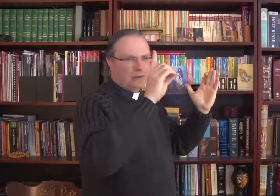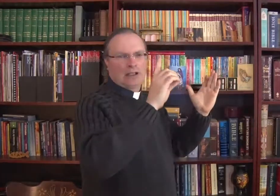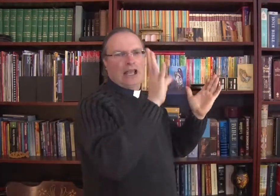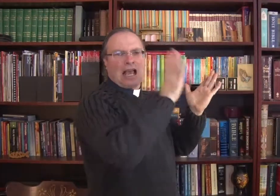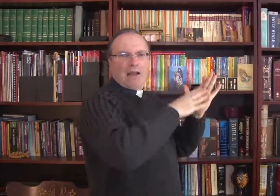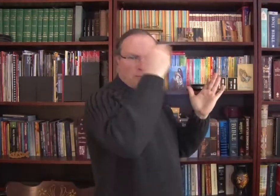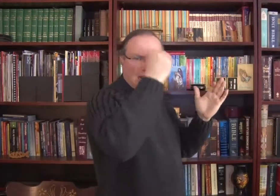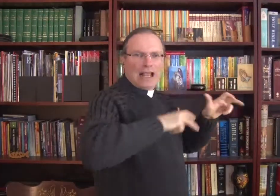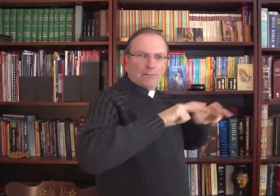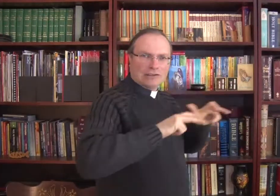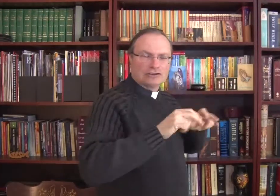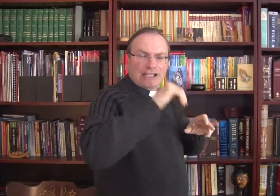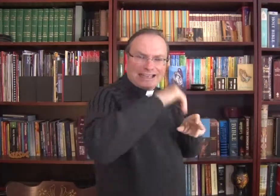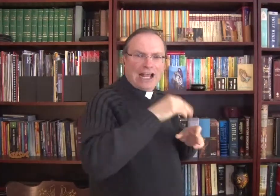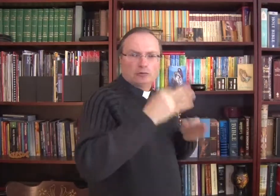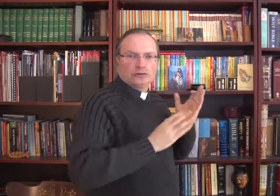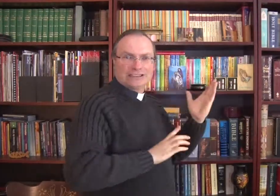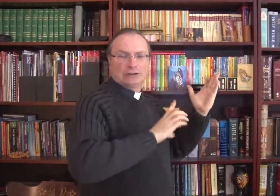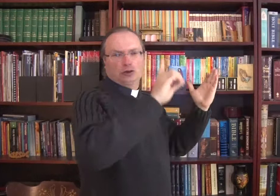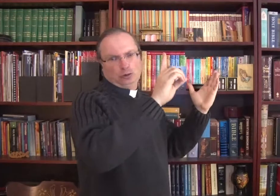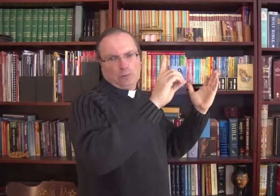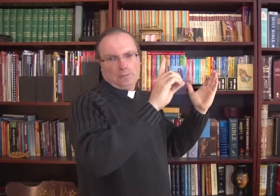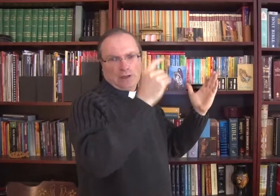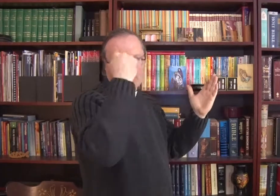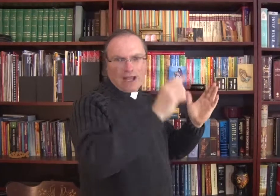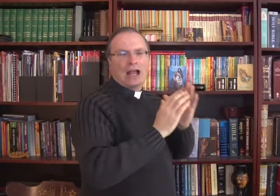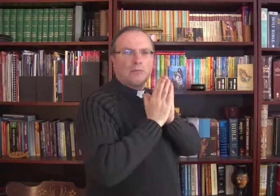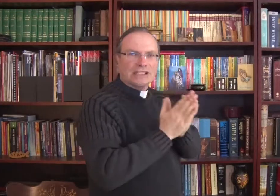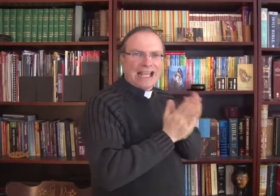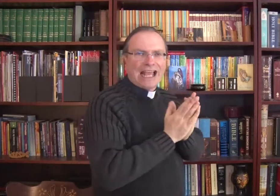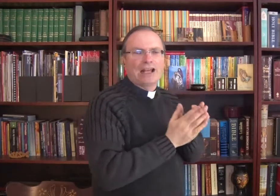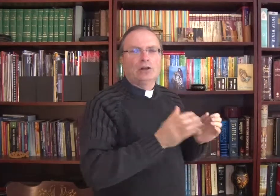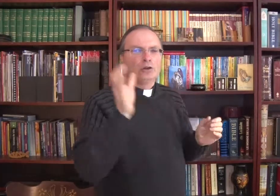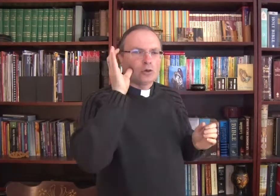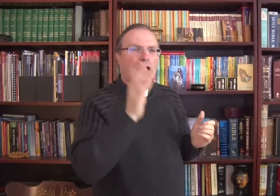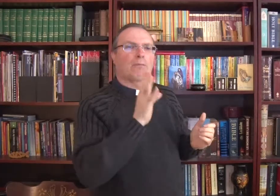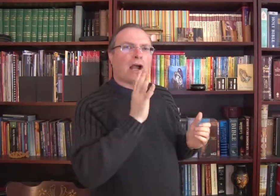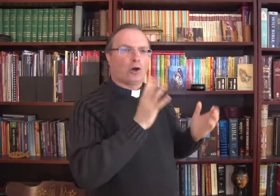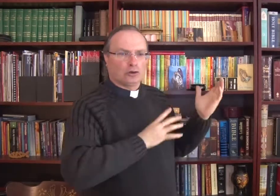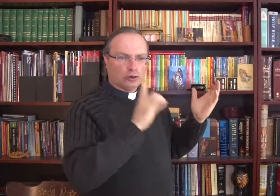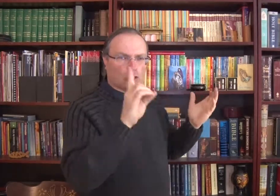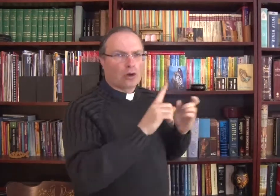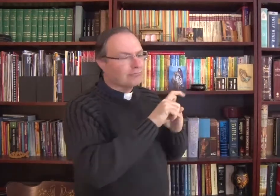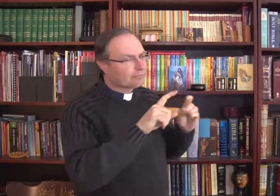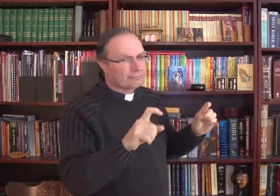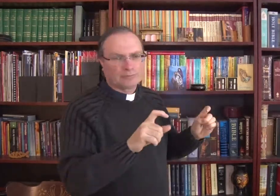apprendre à marcher dans la justice de Dieu; par la prière, par l’écoute de la Parole de Dieu, etc.,